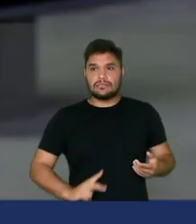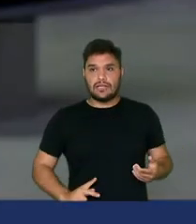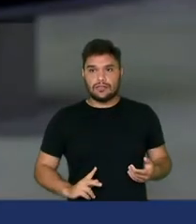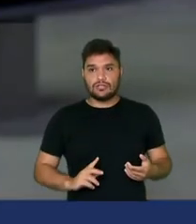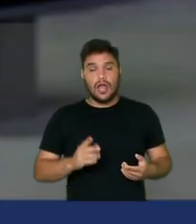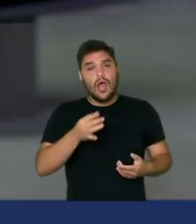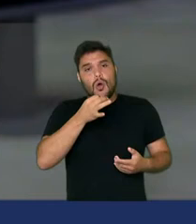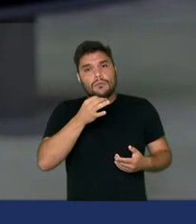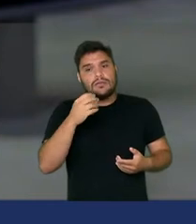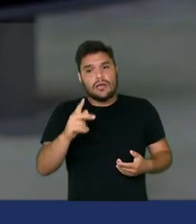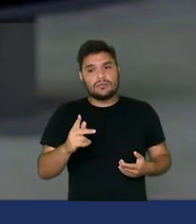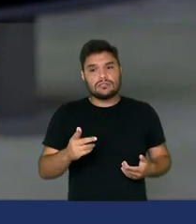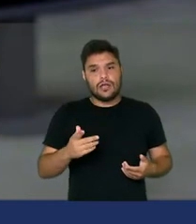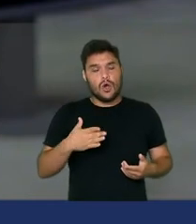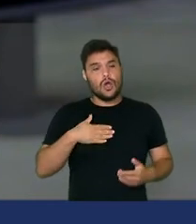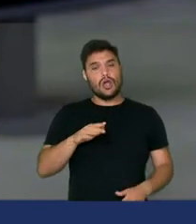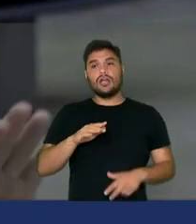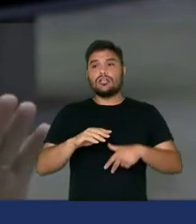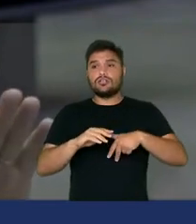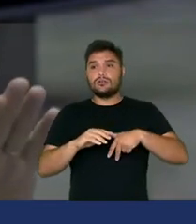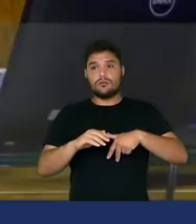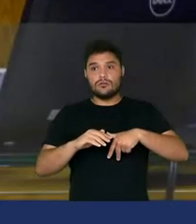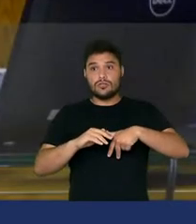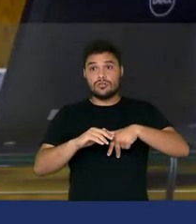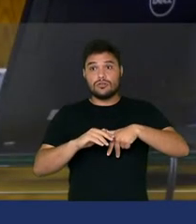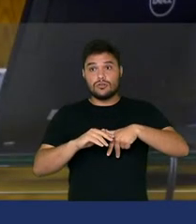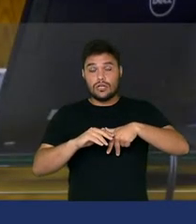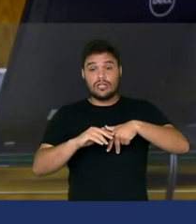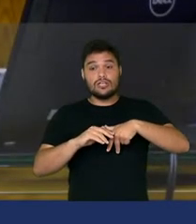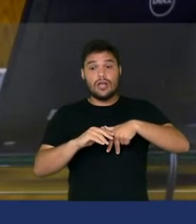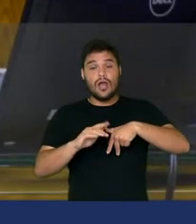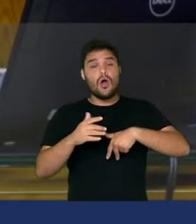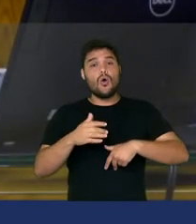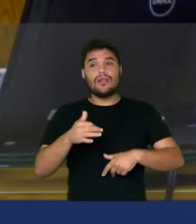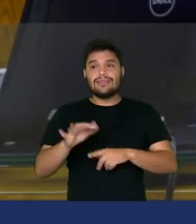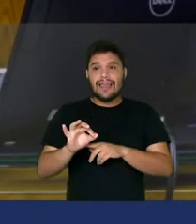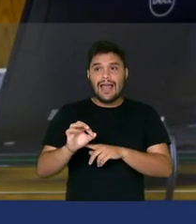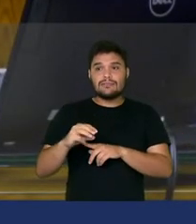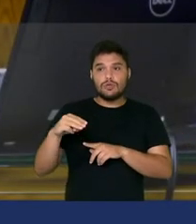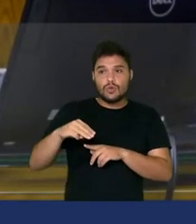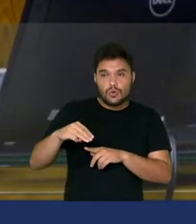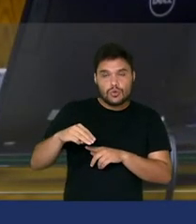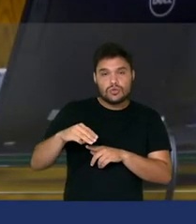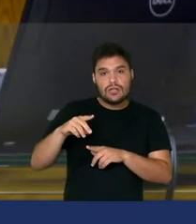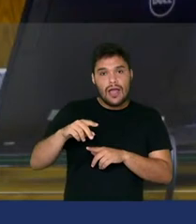DISPONIBILIZADO. VOSSA EXCELÊNCIA NÃO ESTÁ NO DEBATE, ESTÁ PRESIDINDO, É OPINIÃO DE VOSSA EXCELÊNCIA, PARA MIM GÊ NERO. -- [PRESIDENTE]: EU VOU